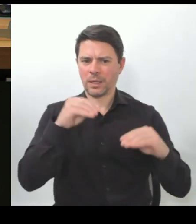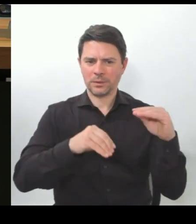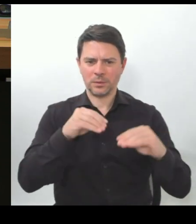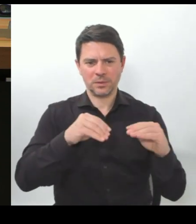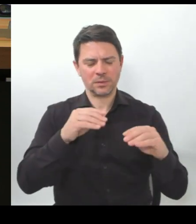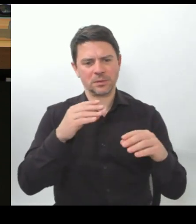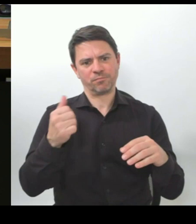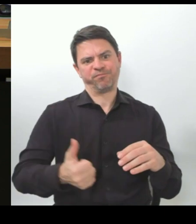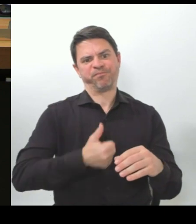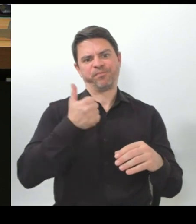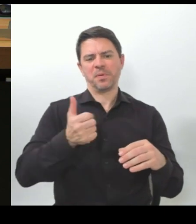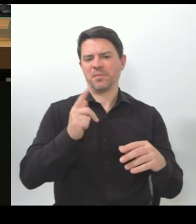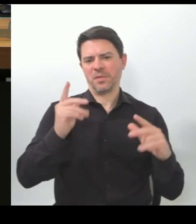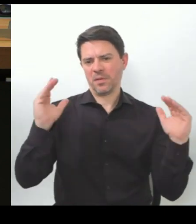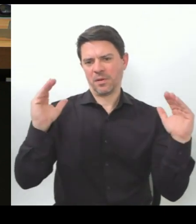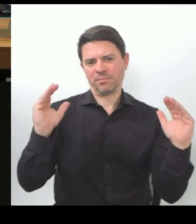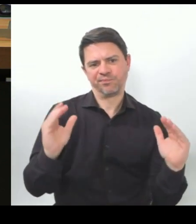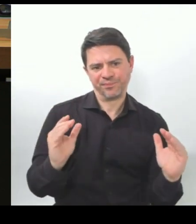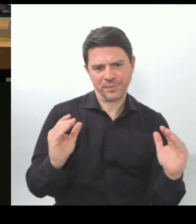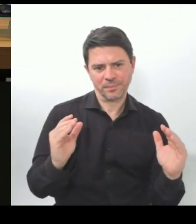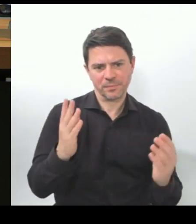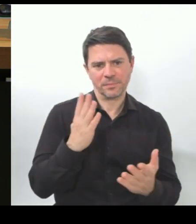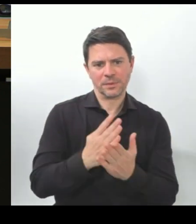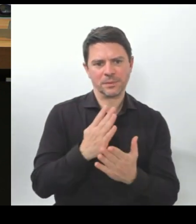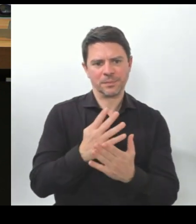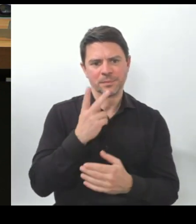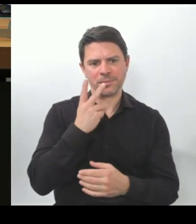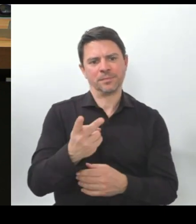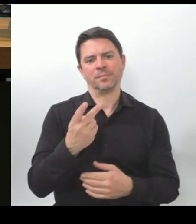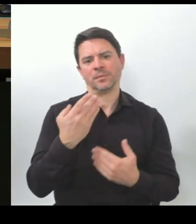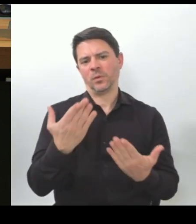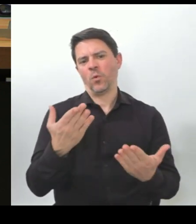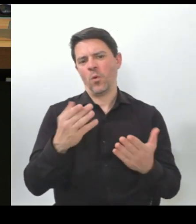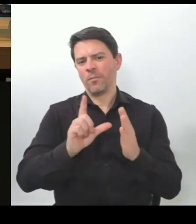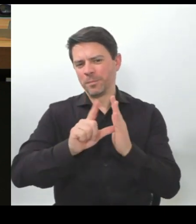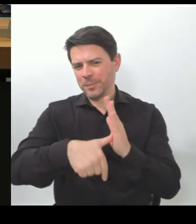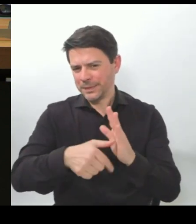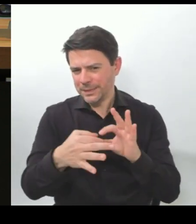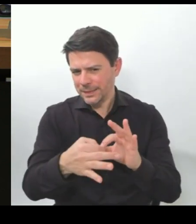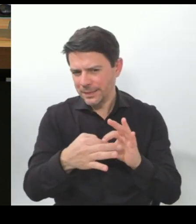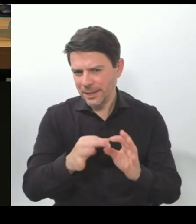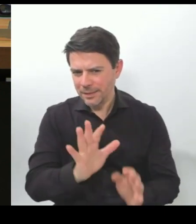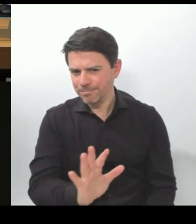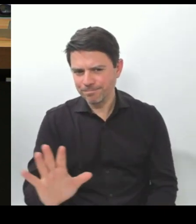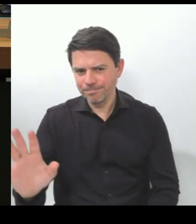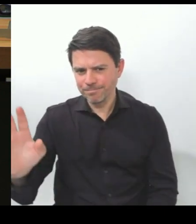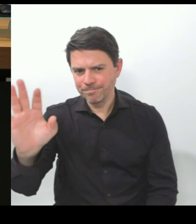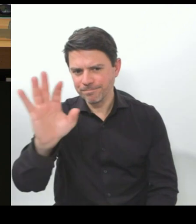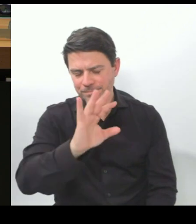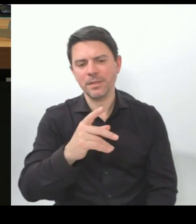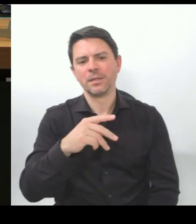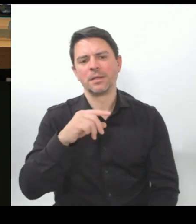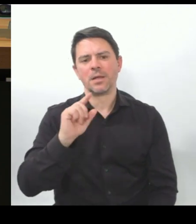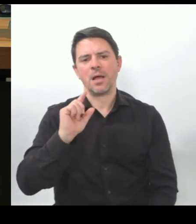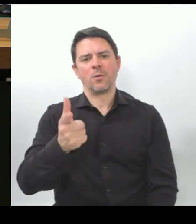Das wäre die andere. Die CDU hat daher in der vergangenen Legislaturperiode ja bereits die Forderung aufgestellt, ein Kultur-Gesetz zu schaffen, welches